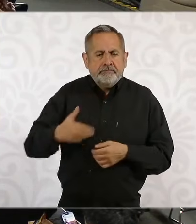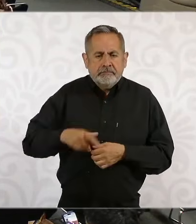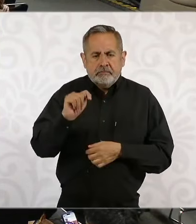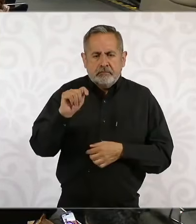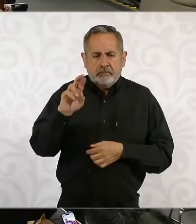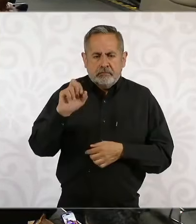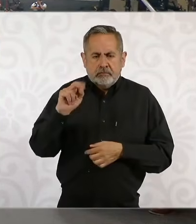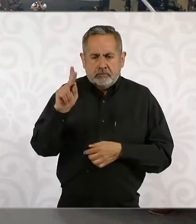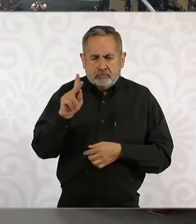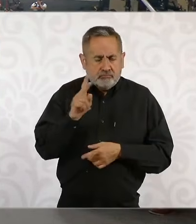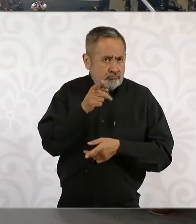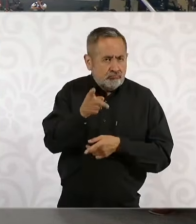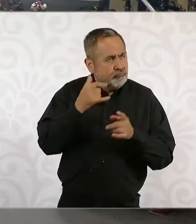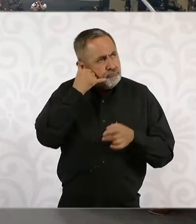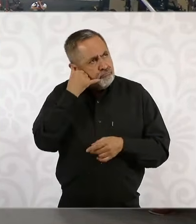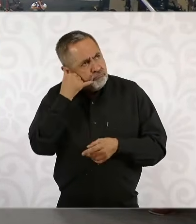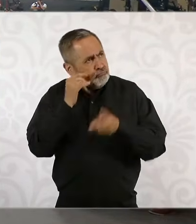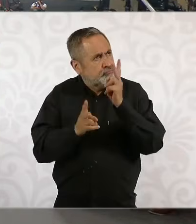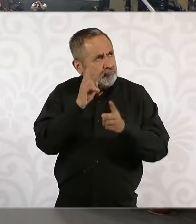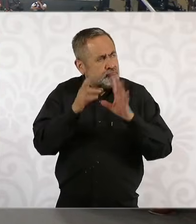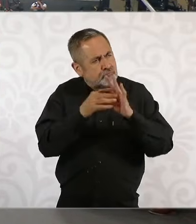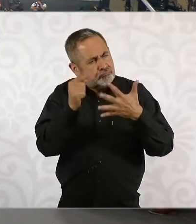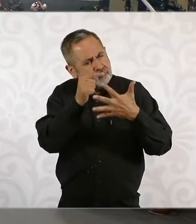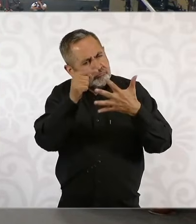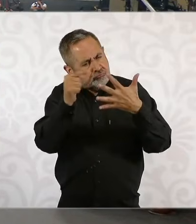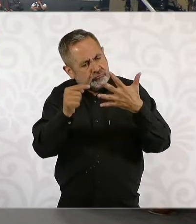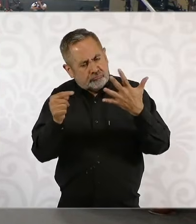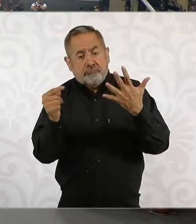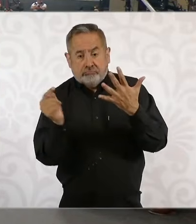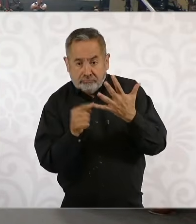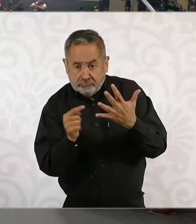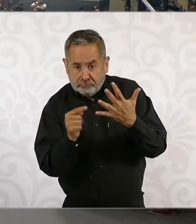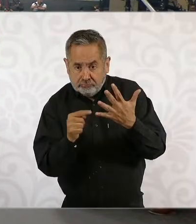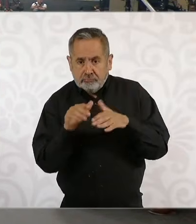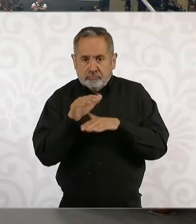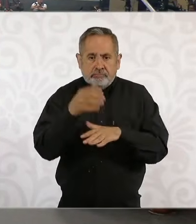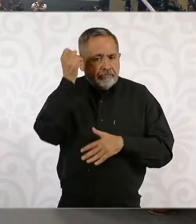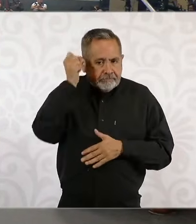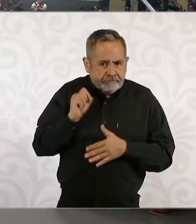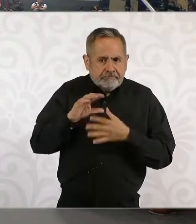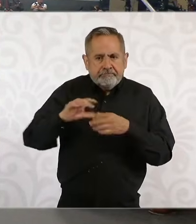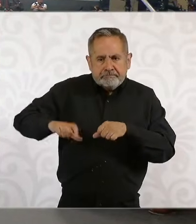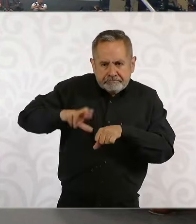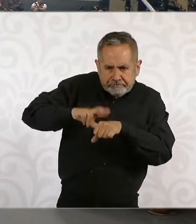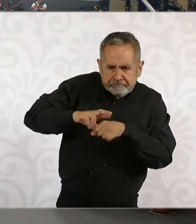Donald Trump, usted pondrá sobre la mesa este tema de Sinaloa, o sea, usted hablará de esto,